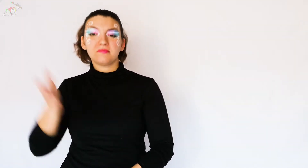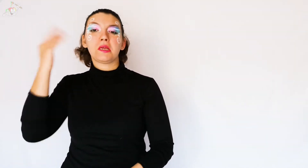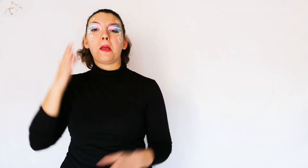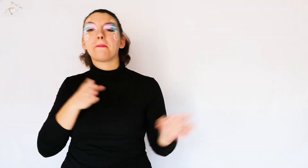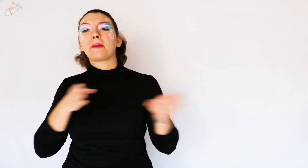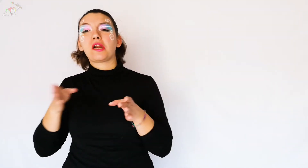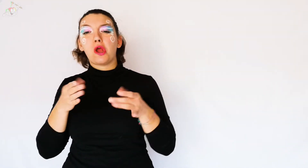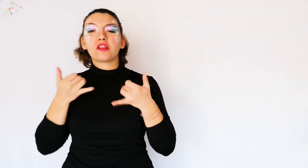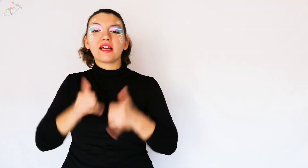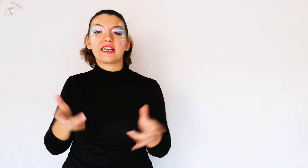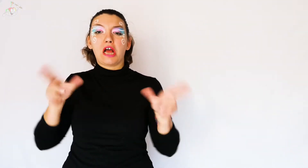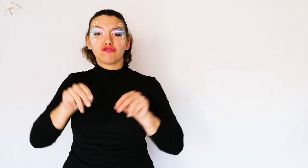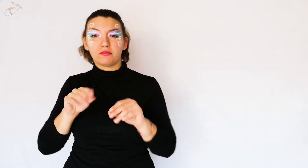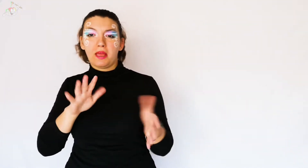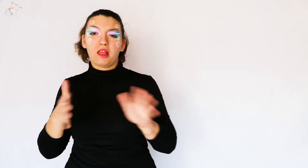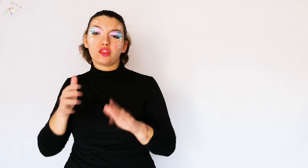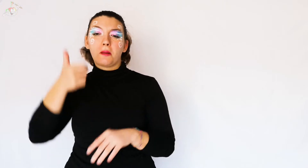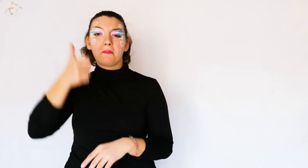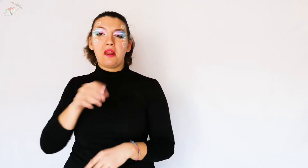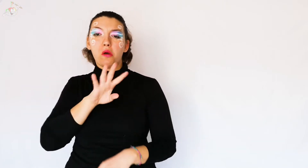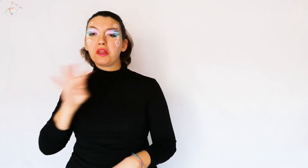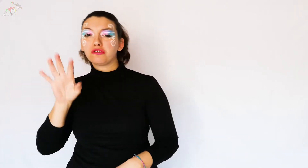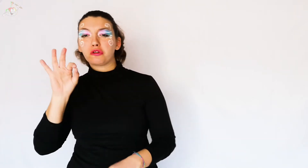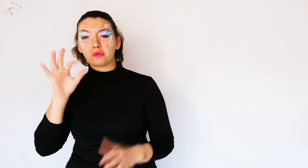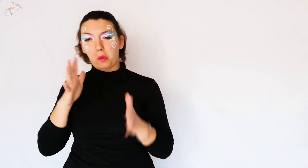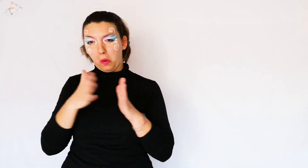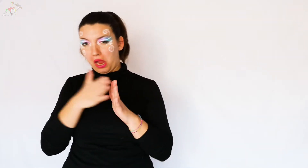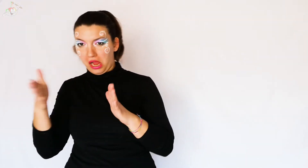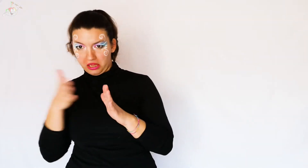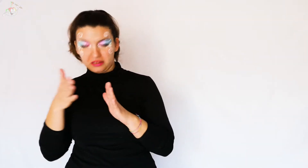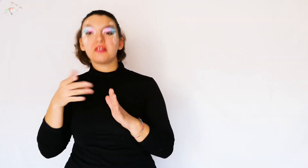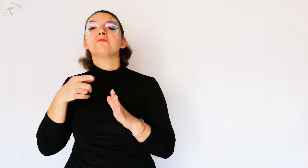Nel periodo del Rinascimento, intorno al 1450,